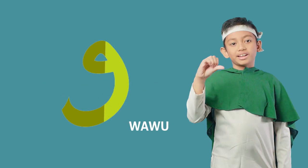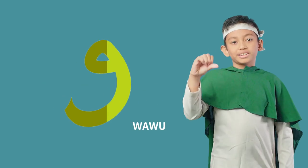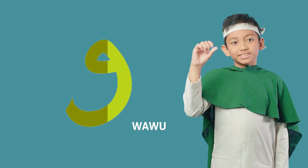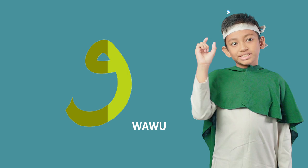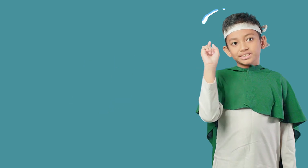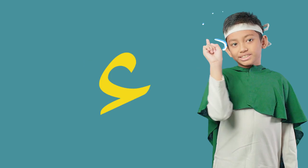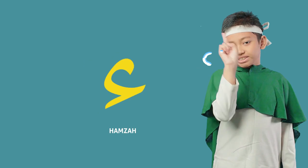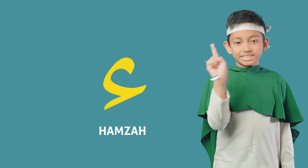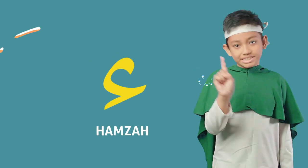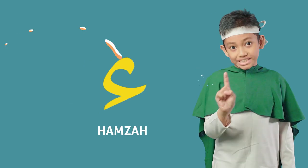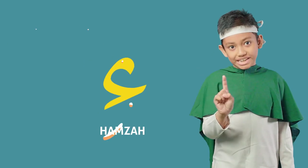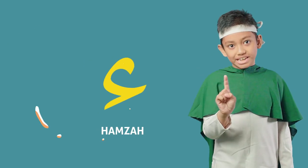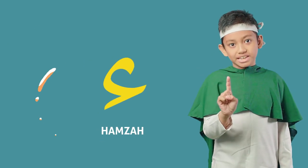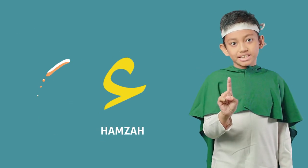Wawu, Hamzah